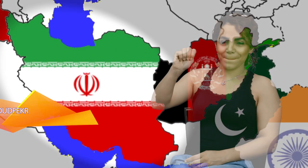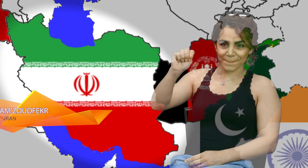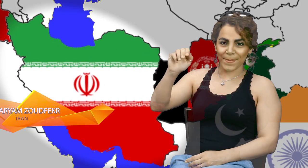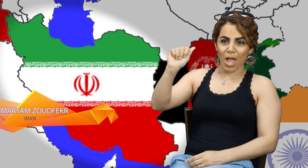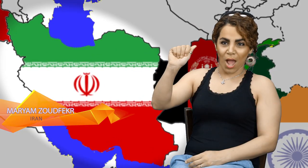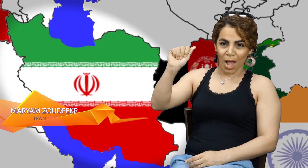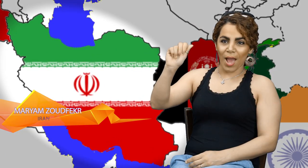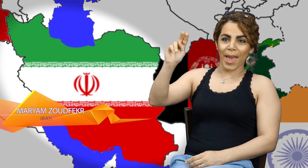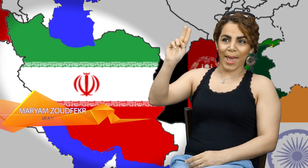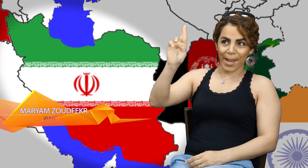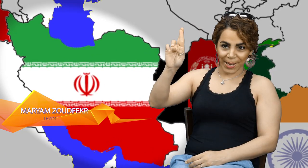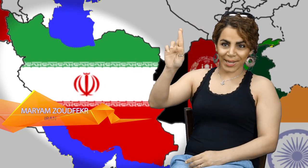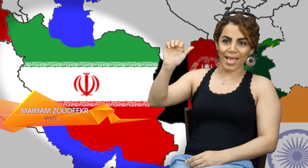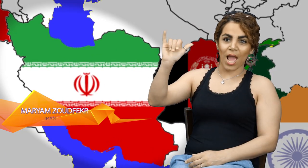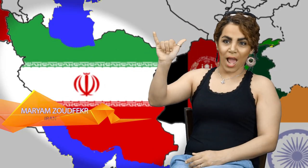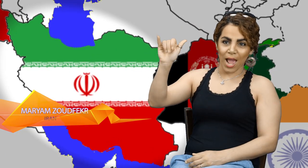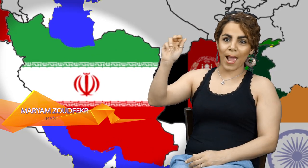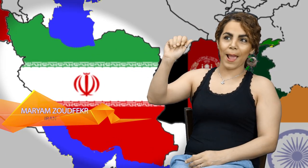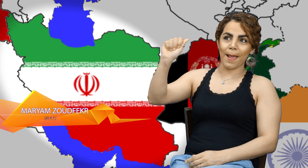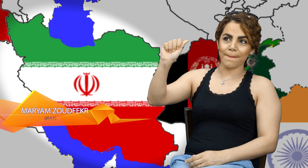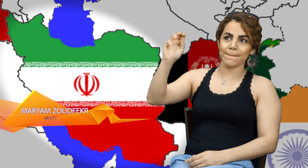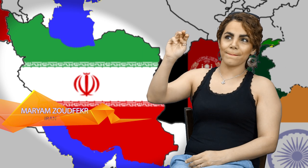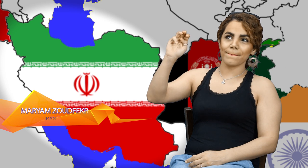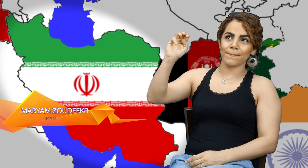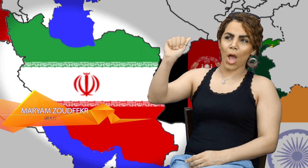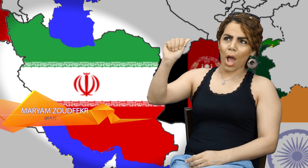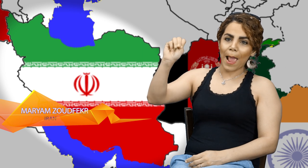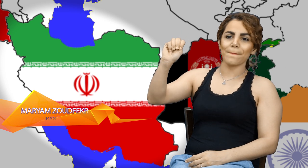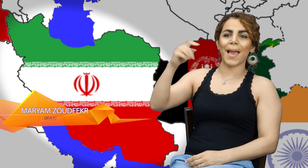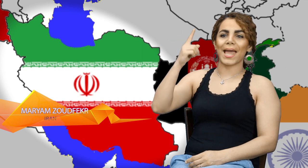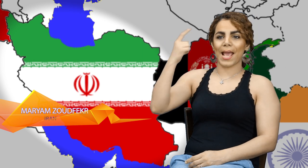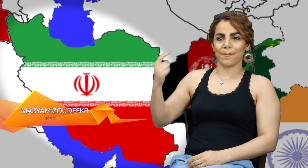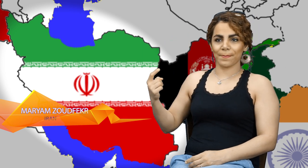Mein Name ist Maryam.